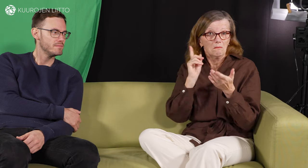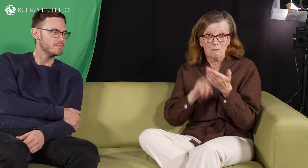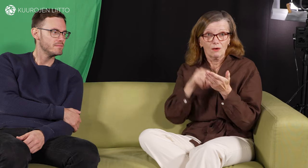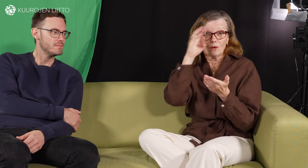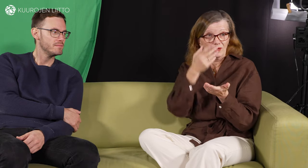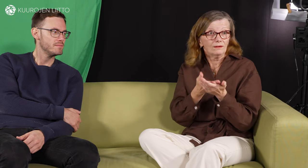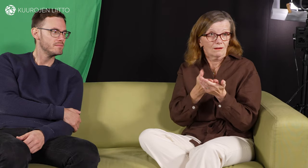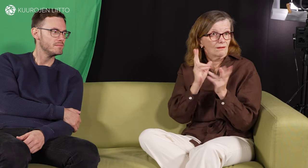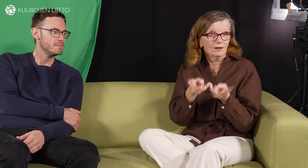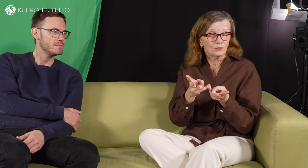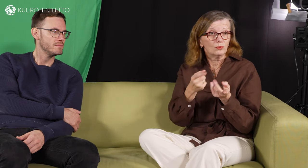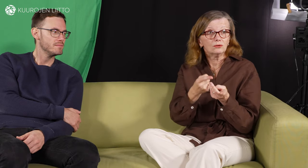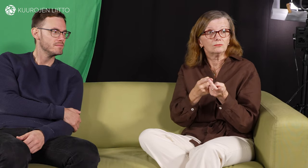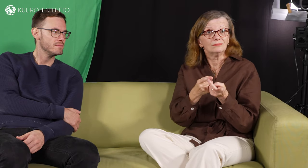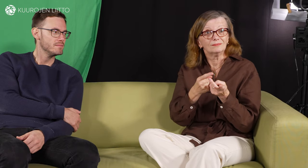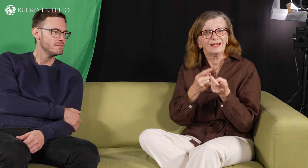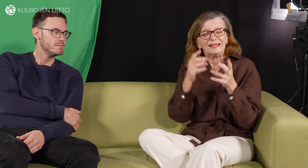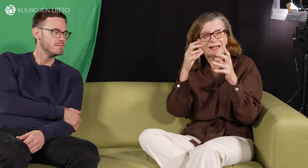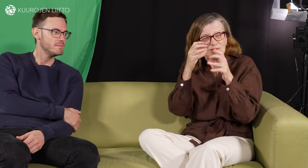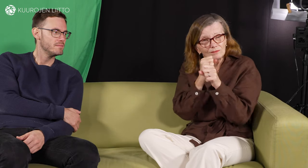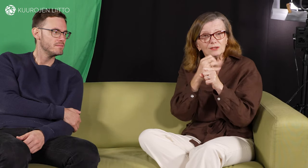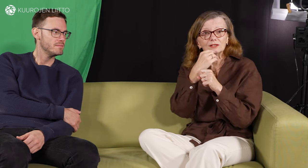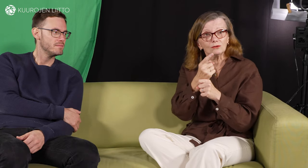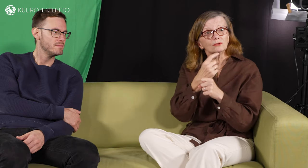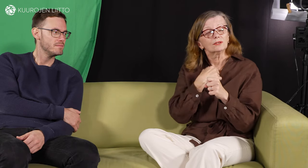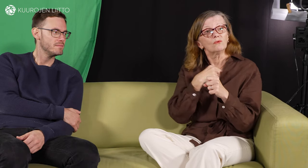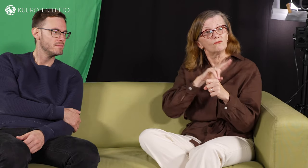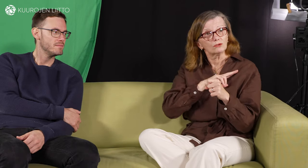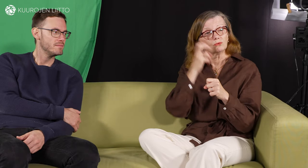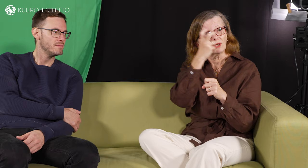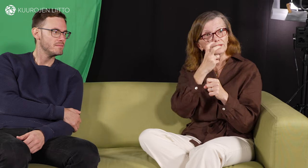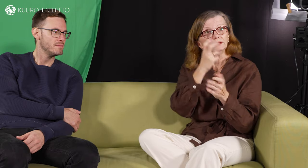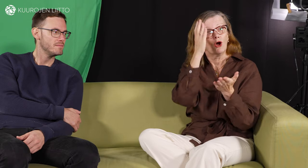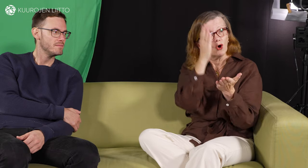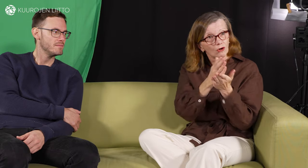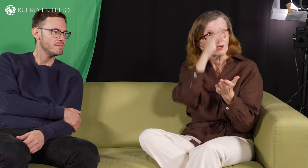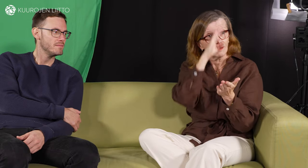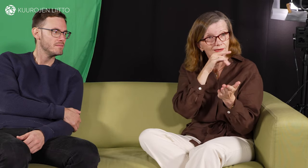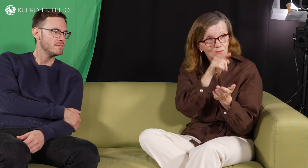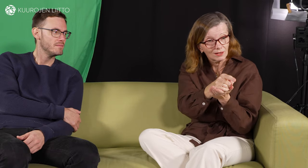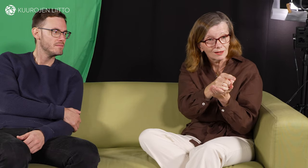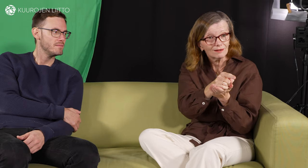Budjettia on välttämätöntä miettiä myös. Tiivistettynä olen vastuussa siitä, että etsin ohjelmaa varten oikeat ihmiset, -